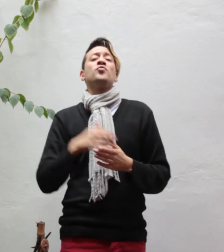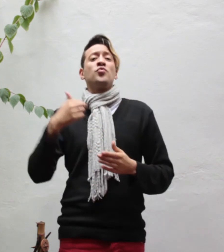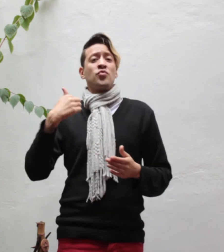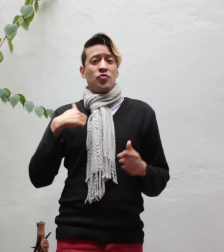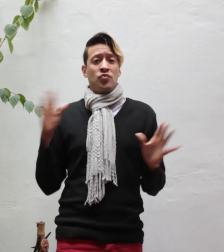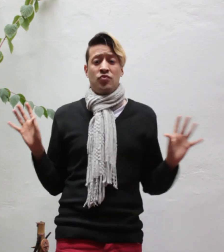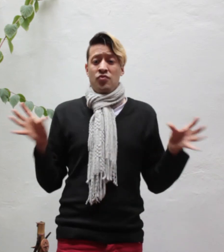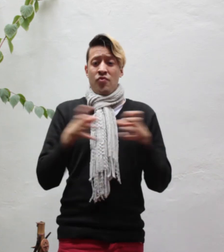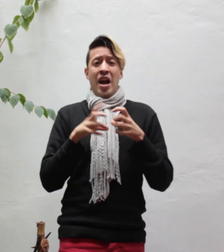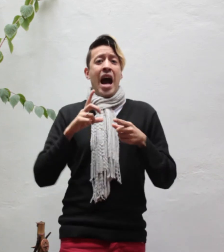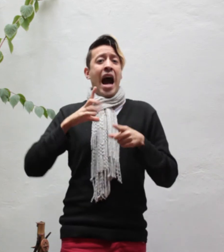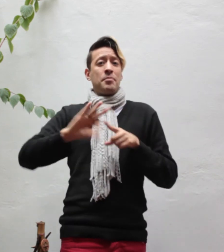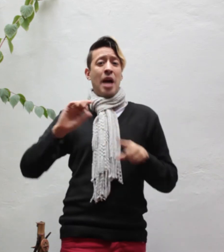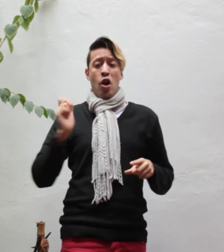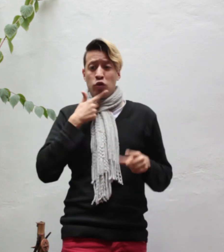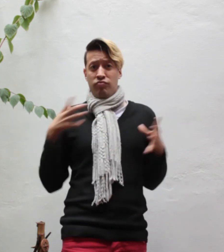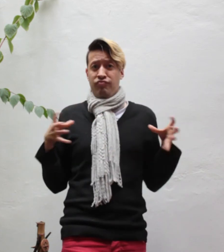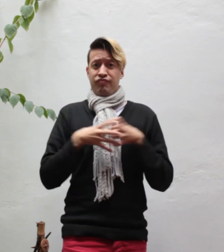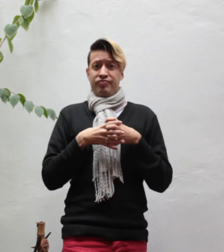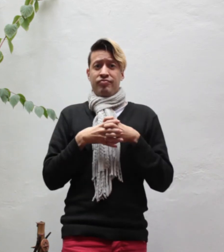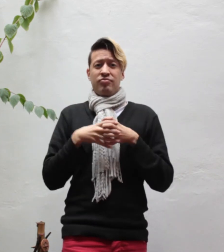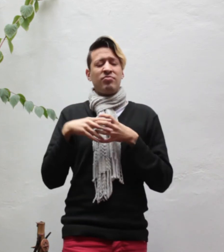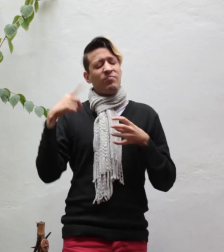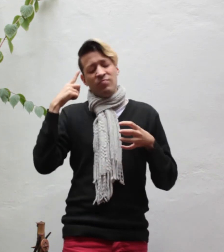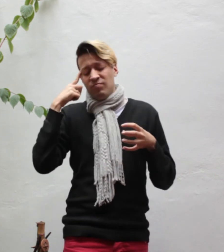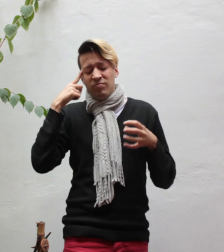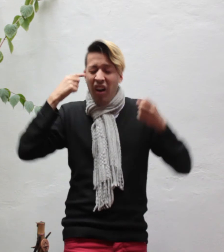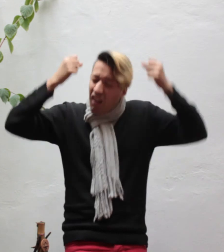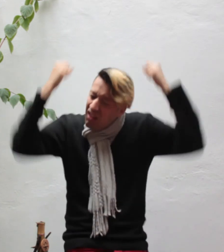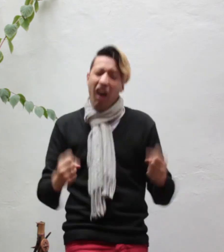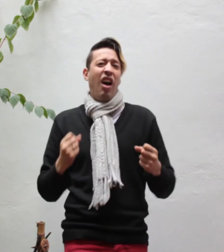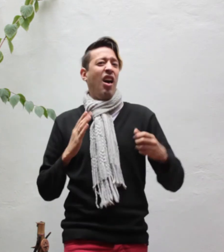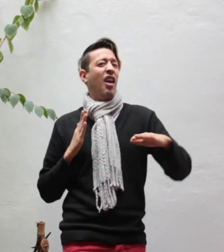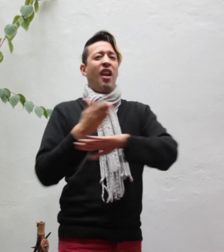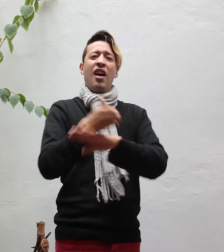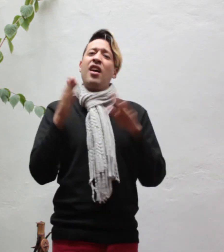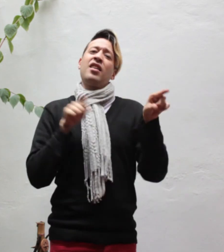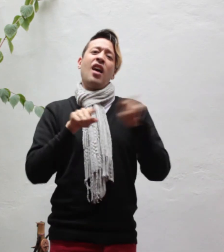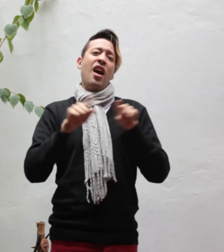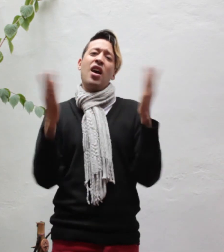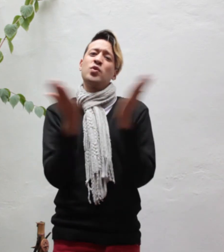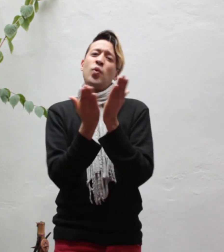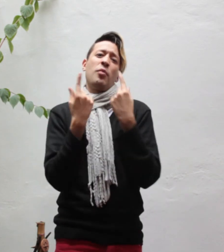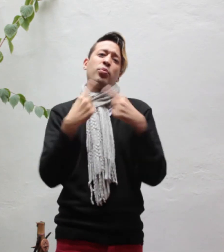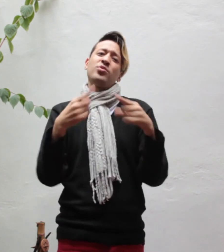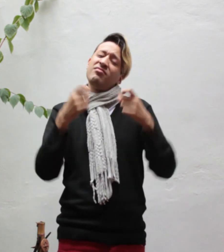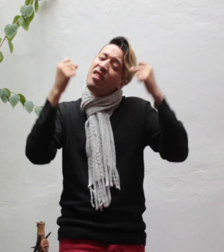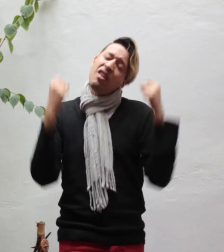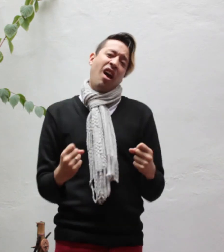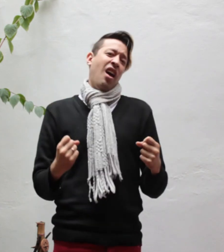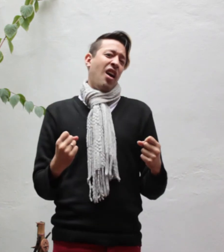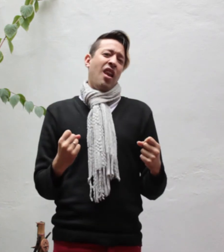Mis hermanos y yo decidimos que queríamos desarrollar una carrera en el negocio de la música.